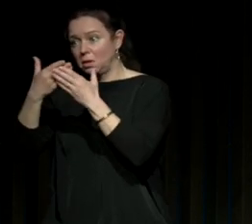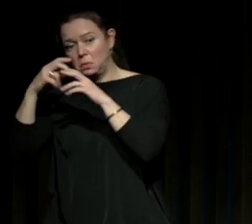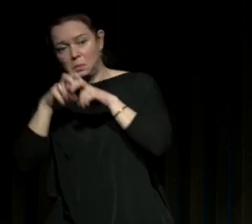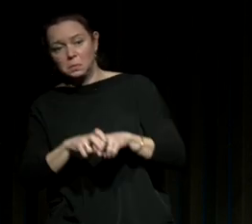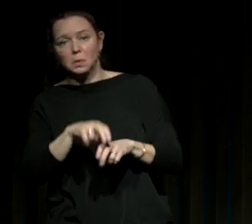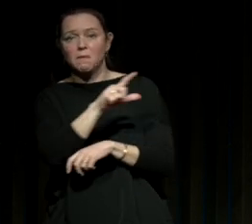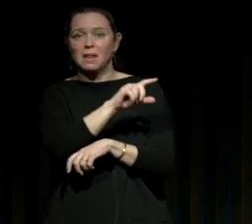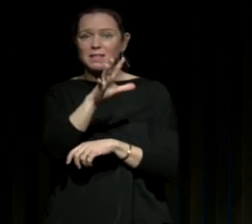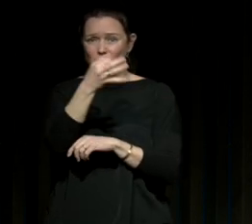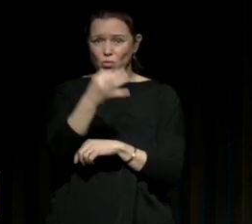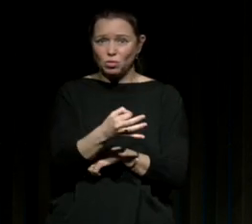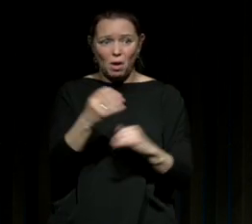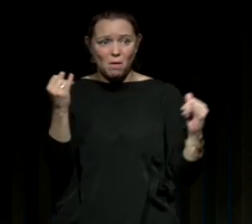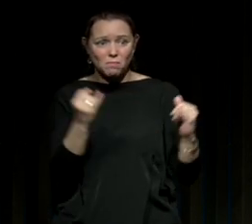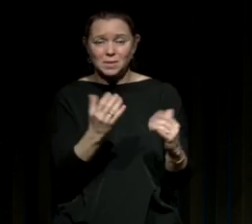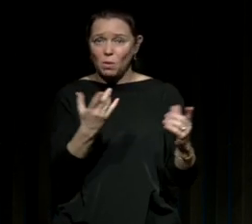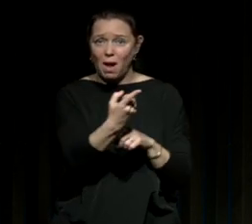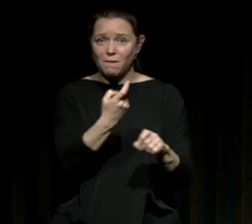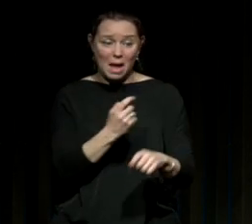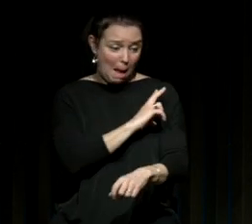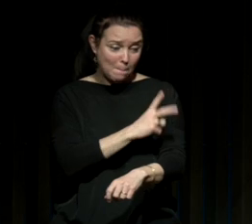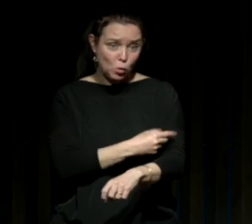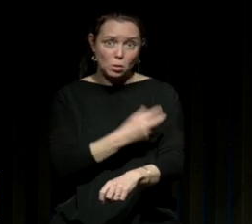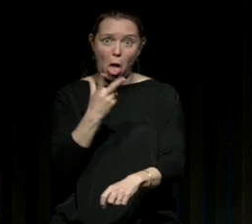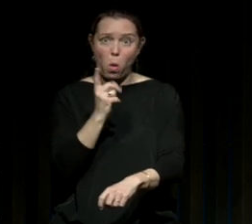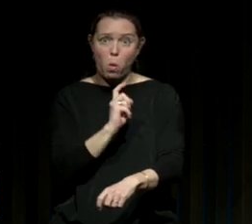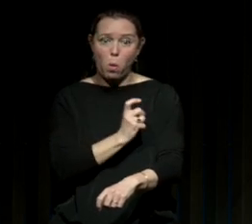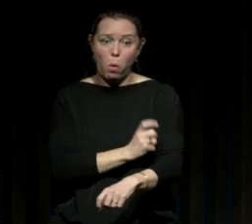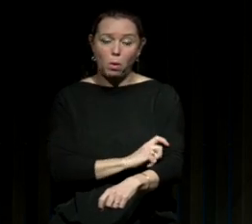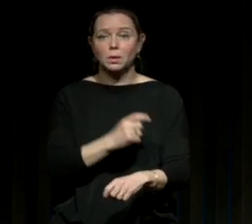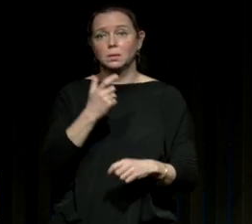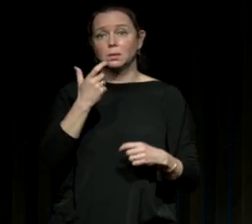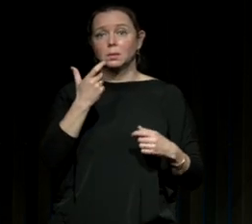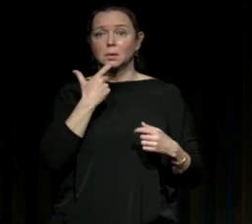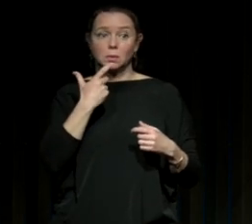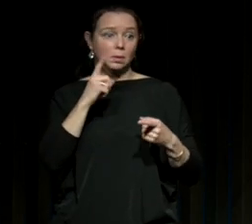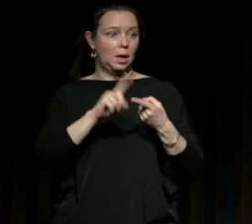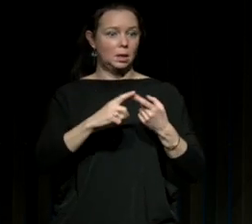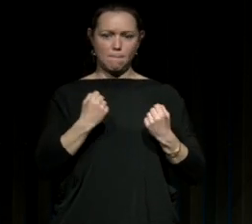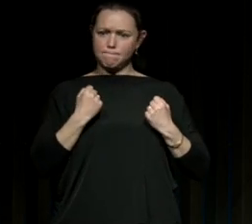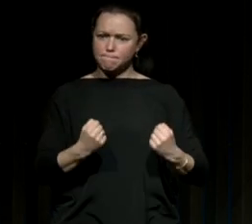poids perdu et du muscle et donc sa baisse nos capacités fonctionnelles cercle vicieux et puis